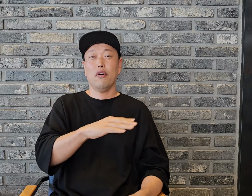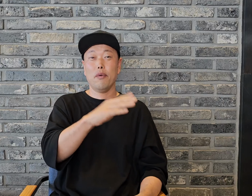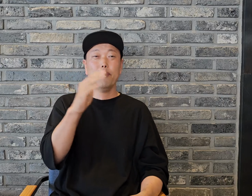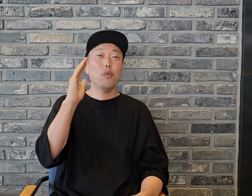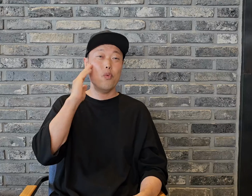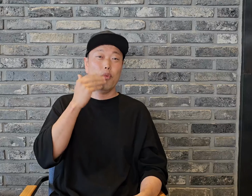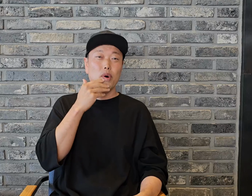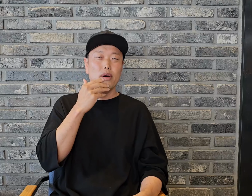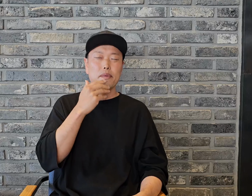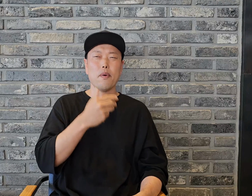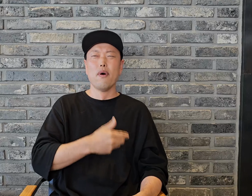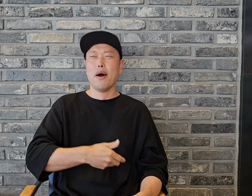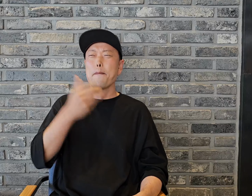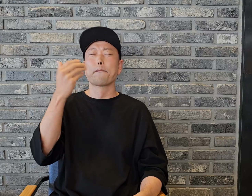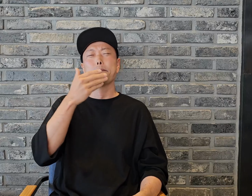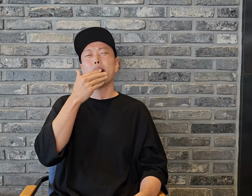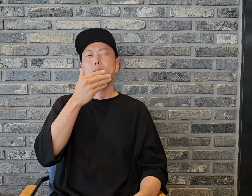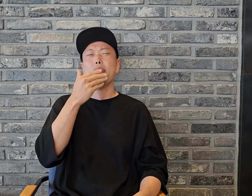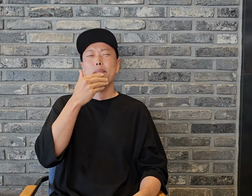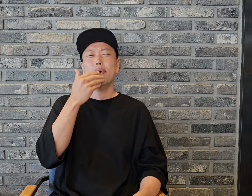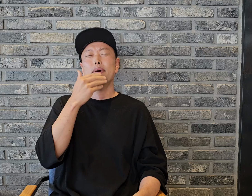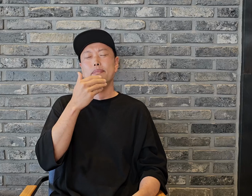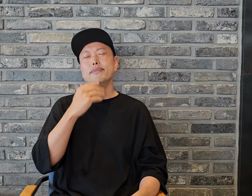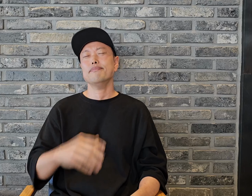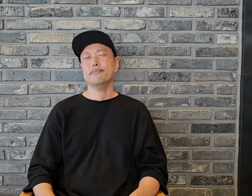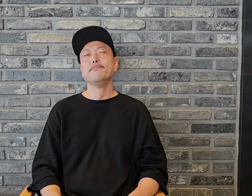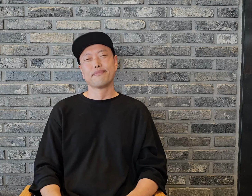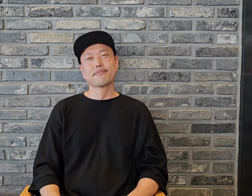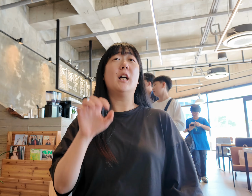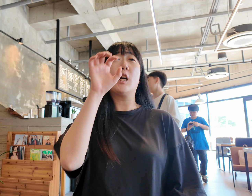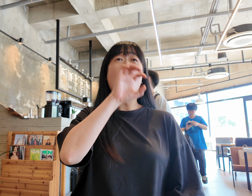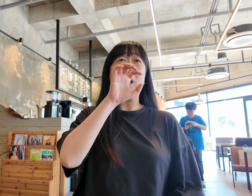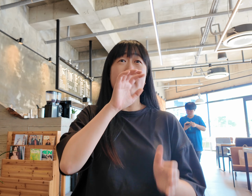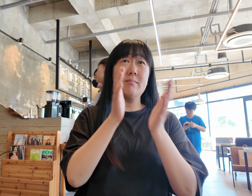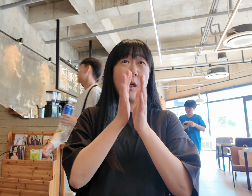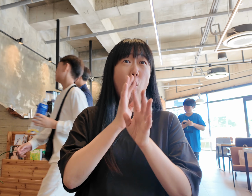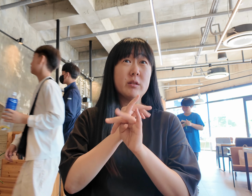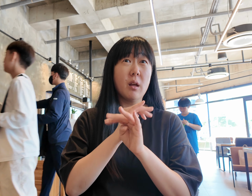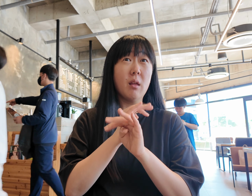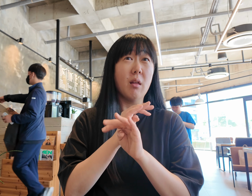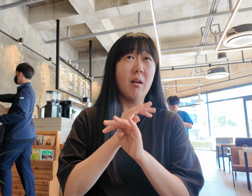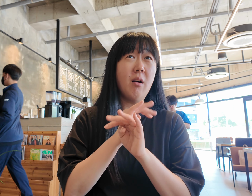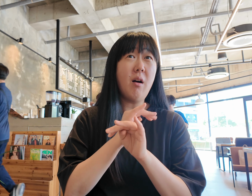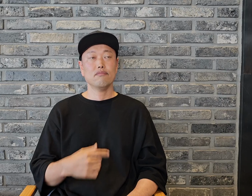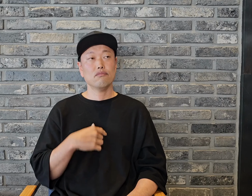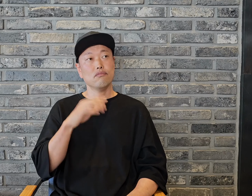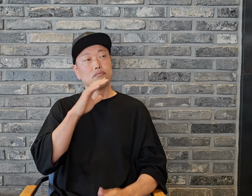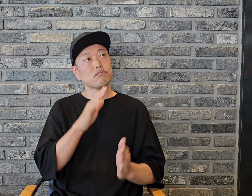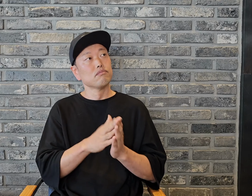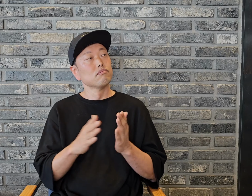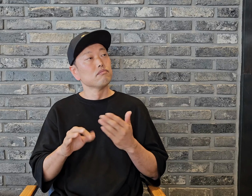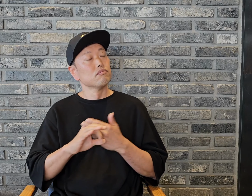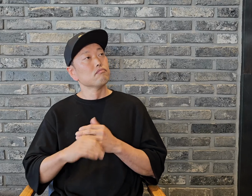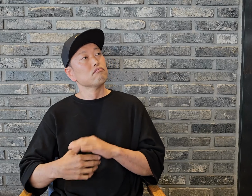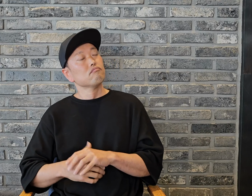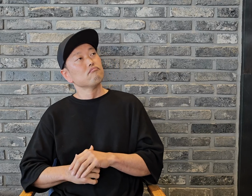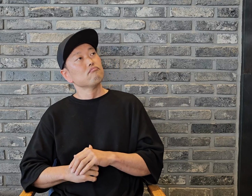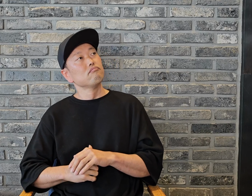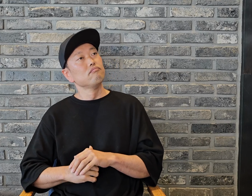todas las personas sordas pueden hacerlo bien. ¿Cuándo empezaste a practicar? ¿Desde cuándo?